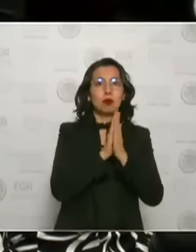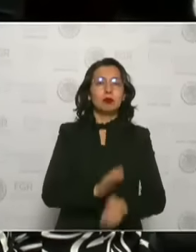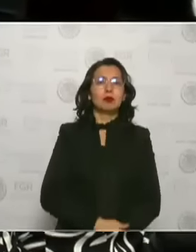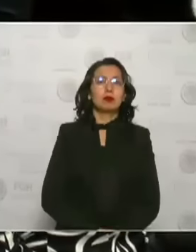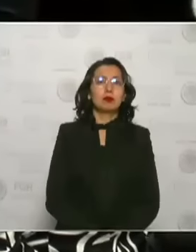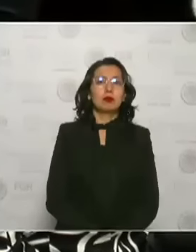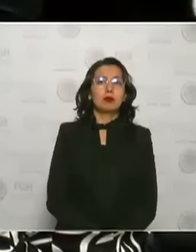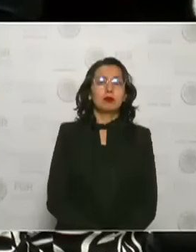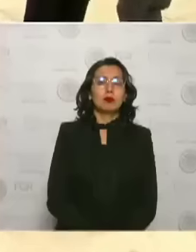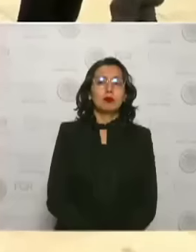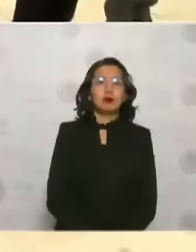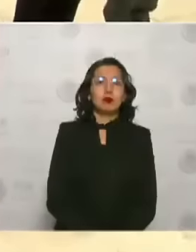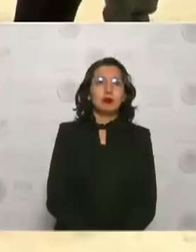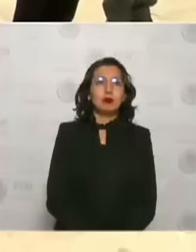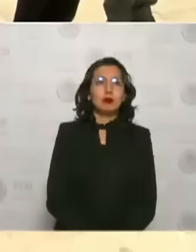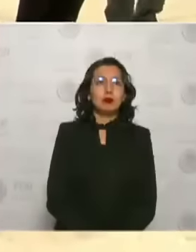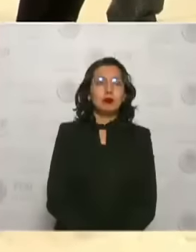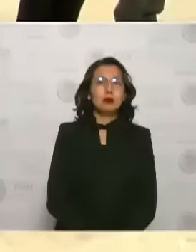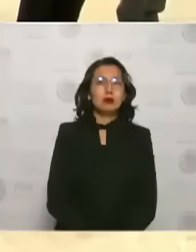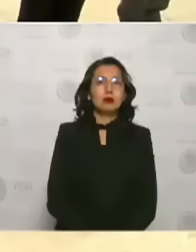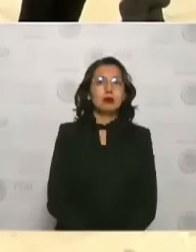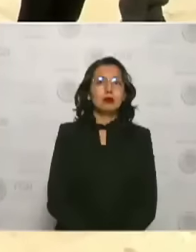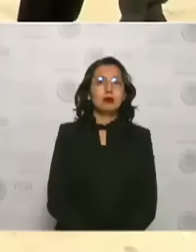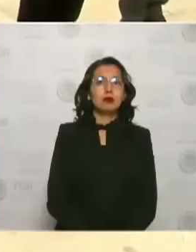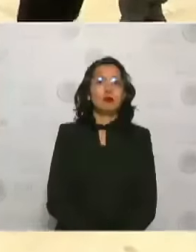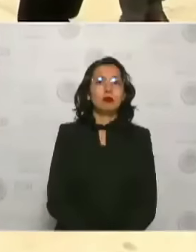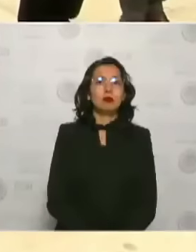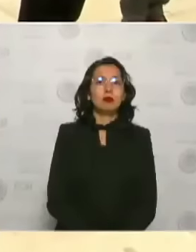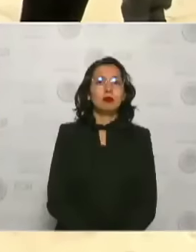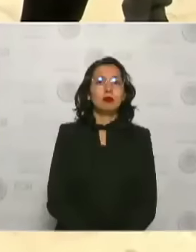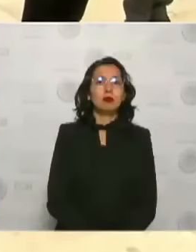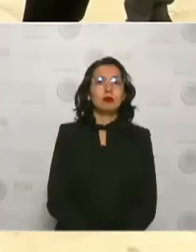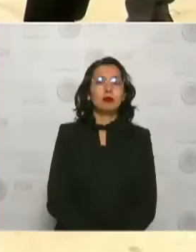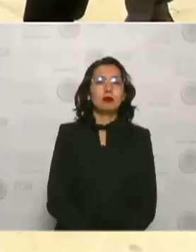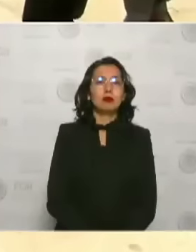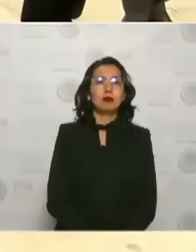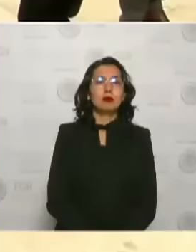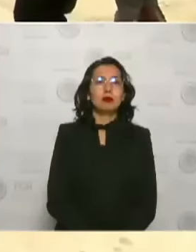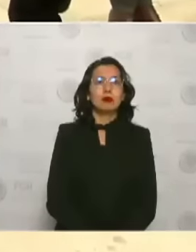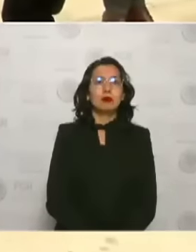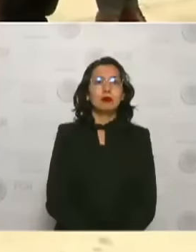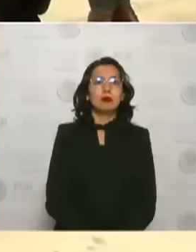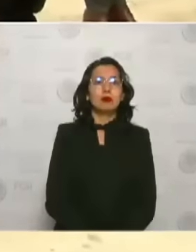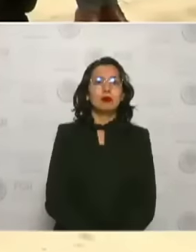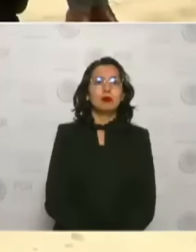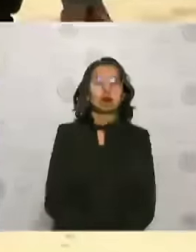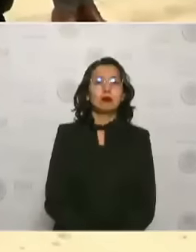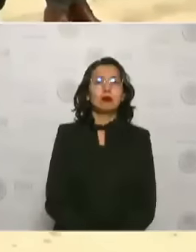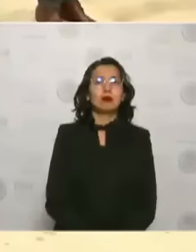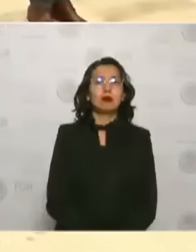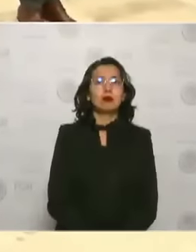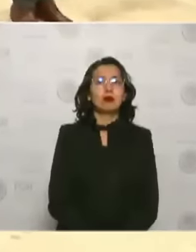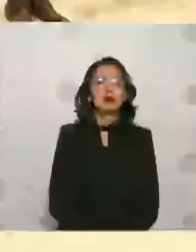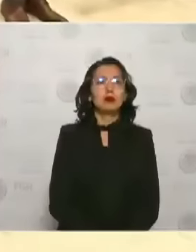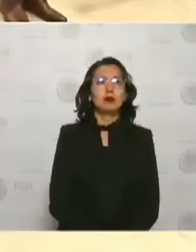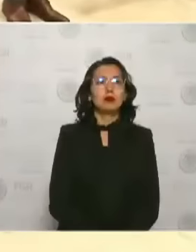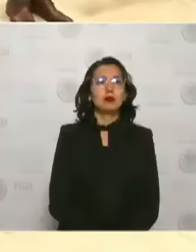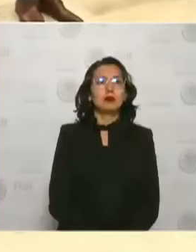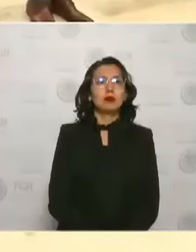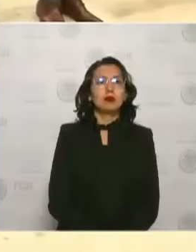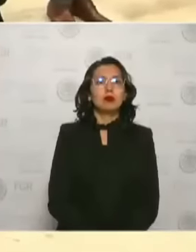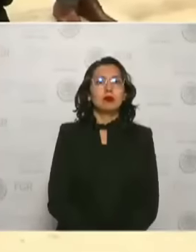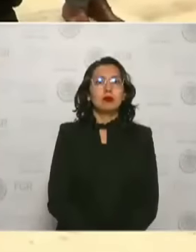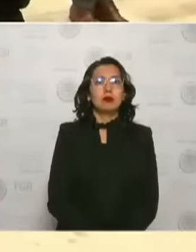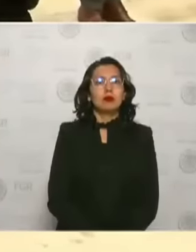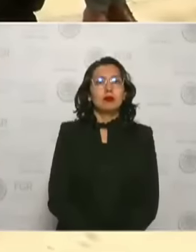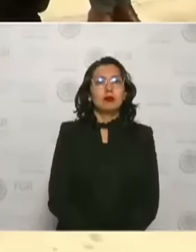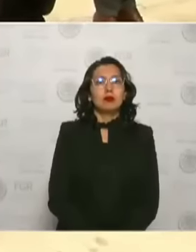encuentran nuestros compañeros del pool de prensa que acompaña a nuestra titular.